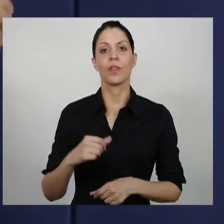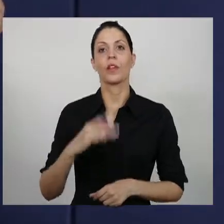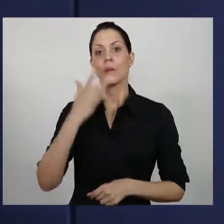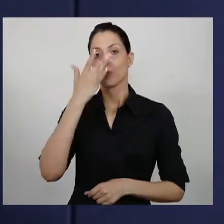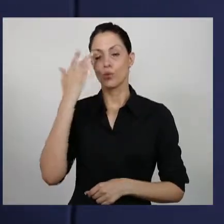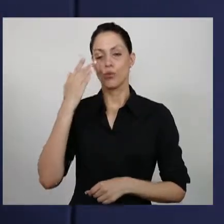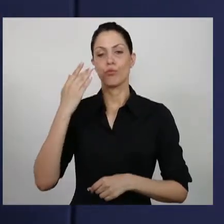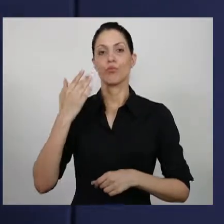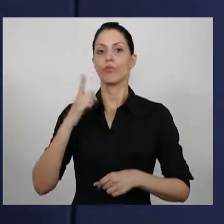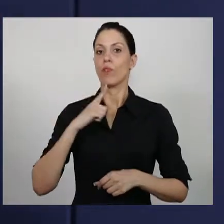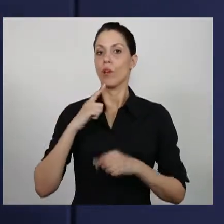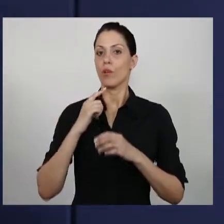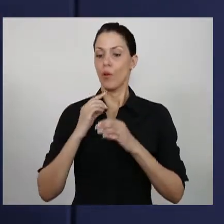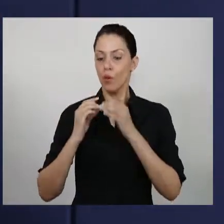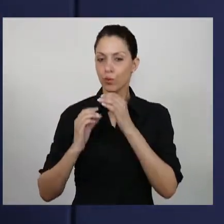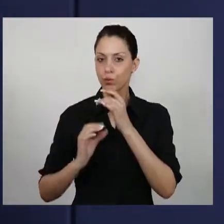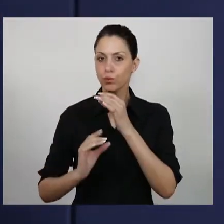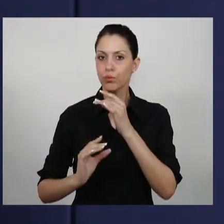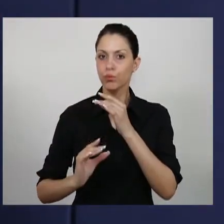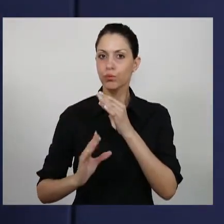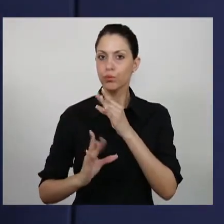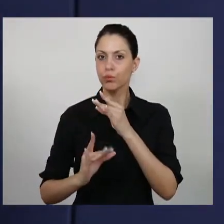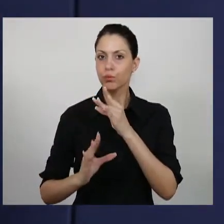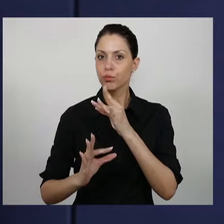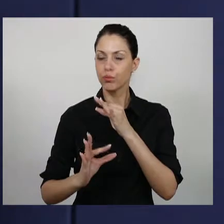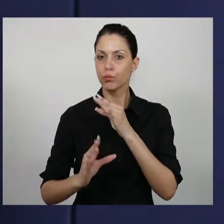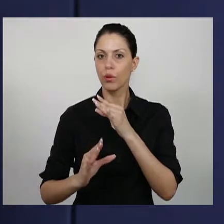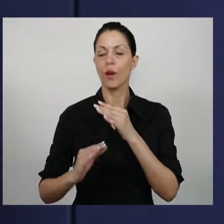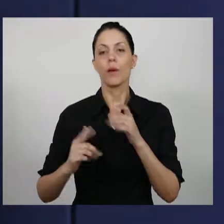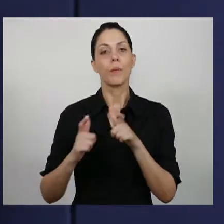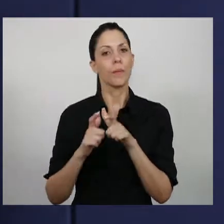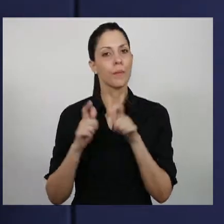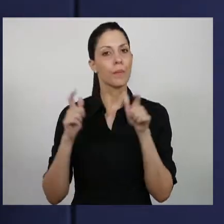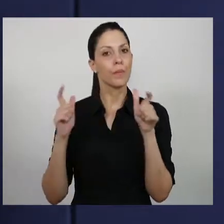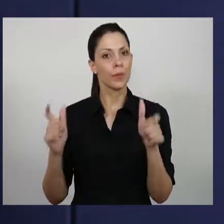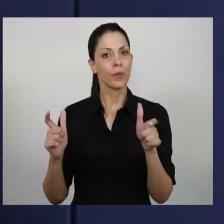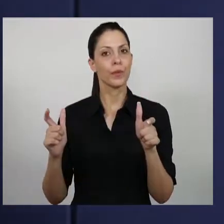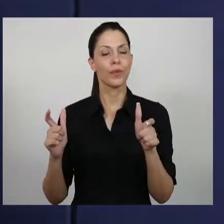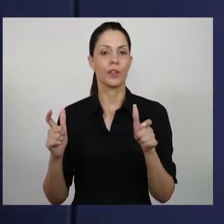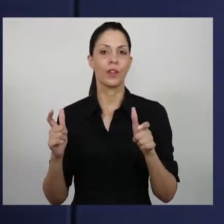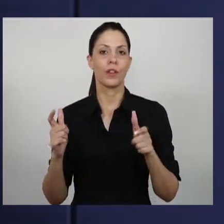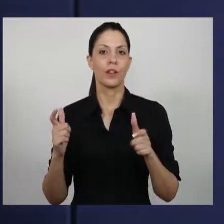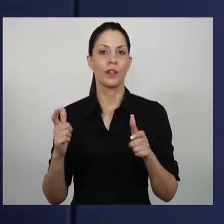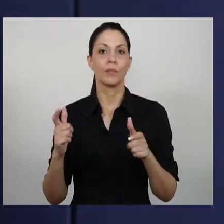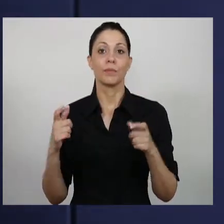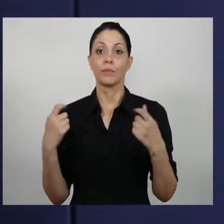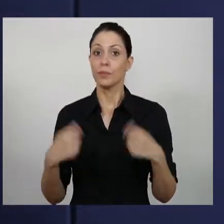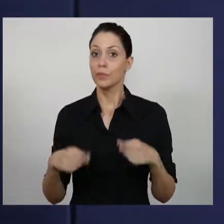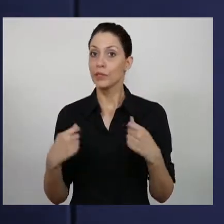Os trompistas que utilizam esse instrumento, triplo, geralmente são instrumentistas que